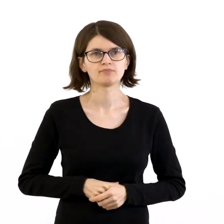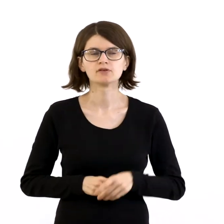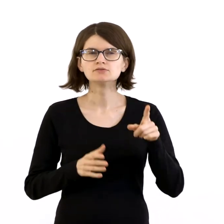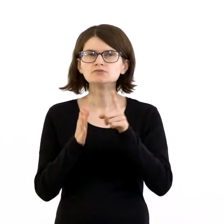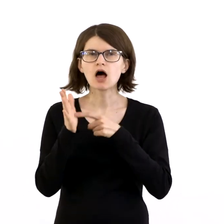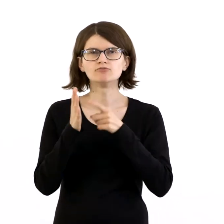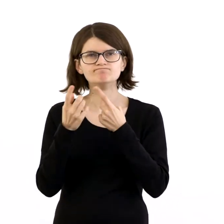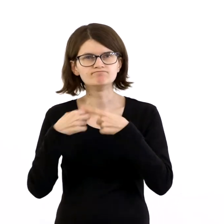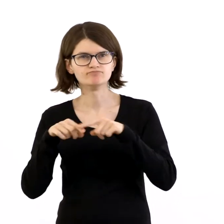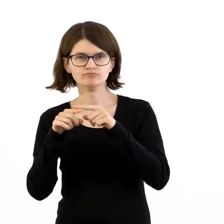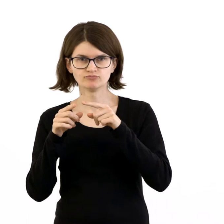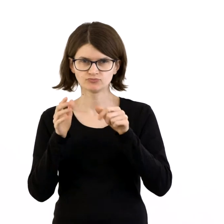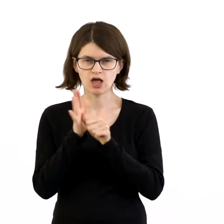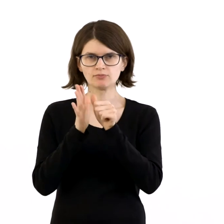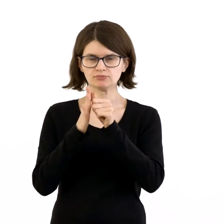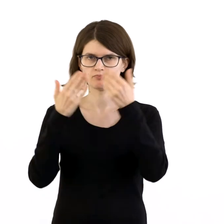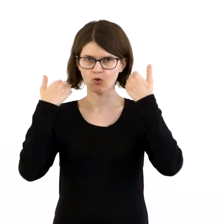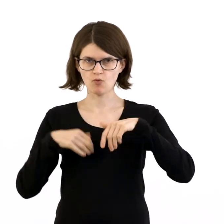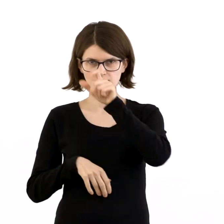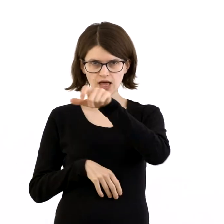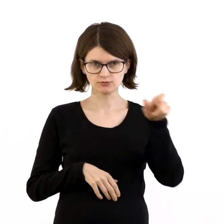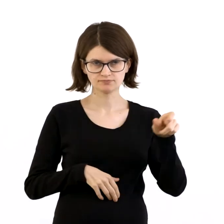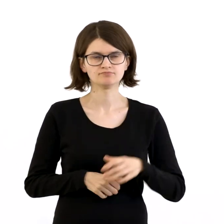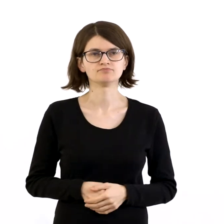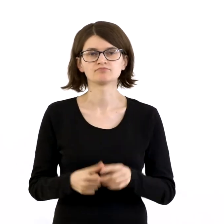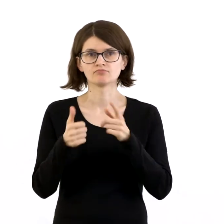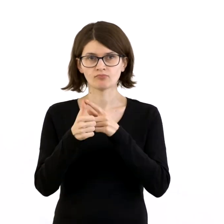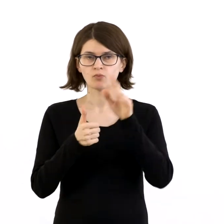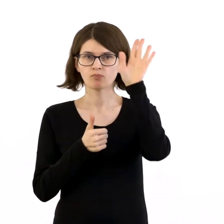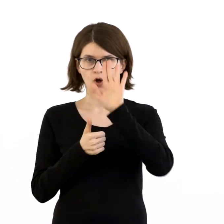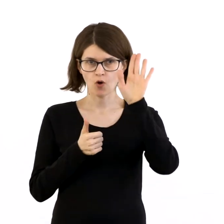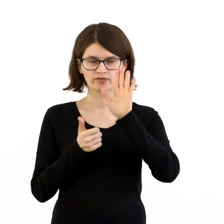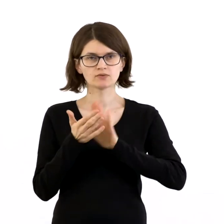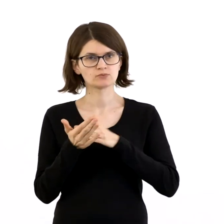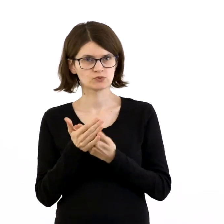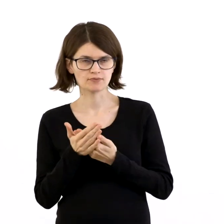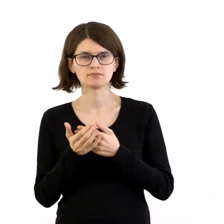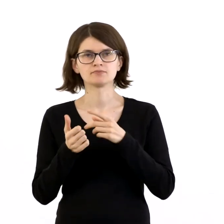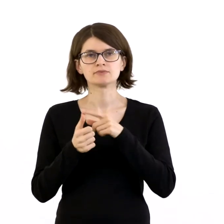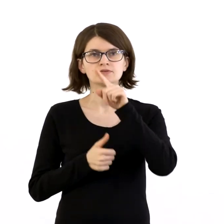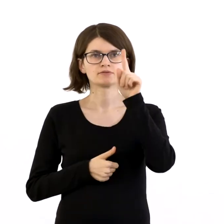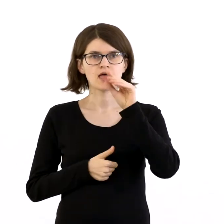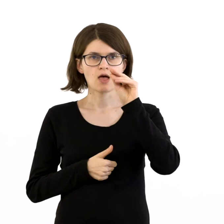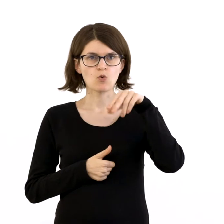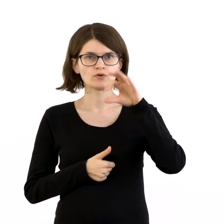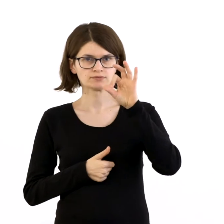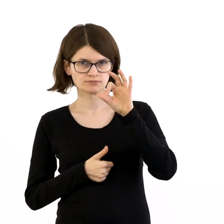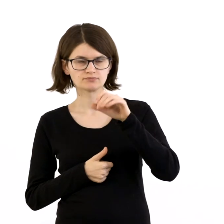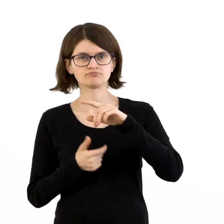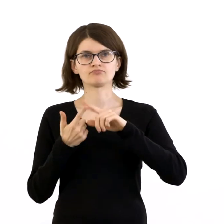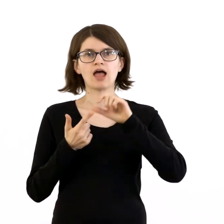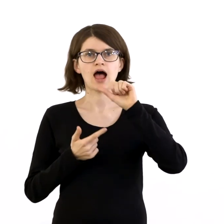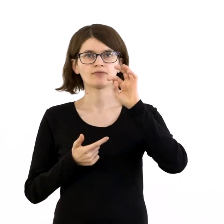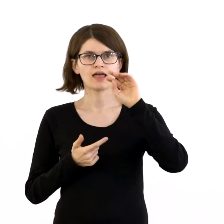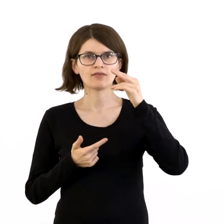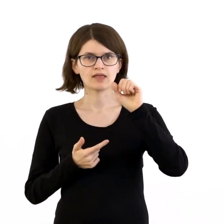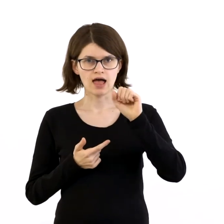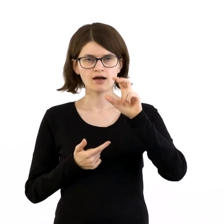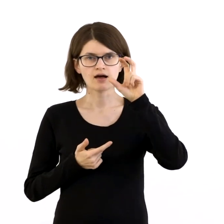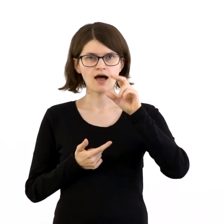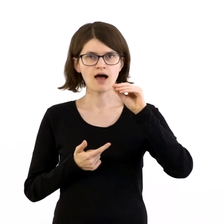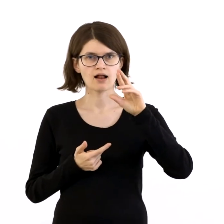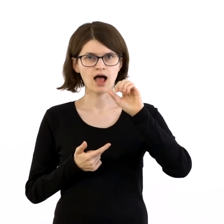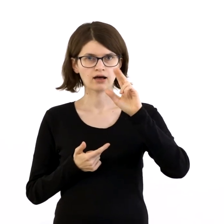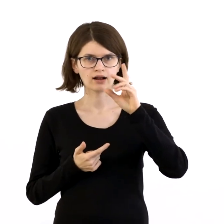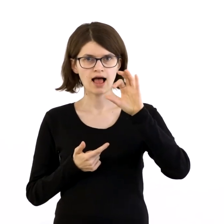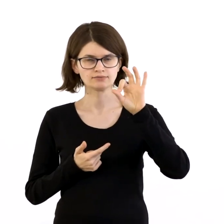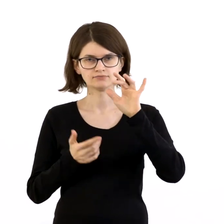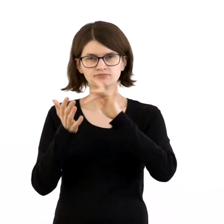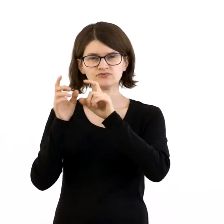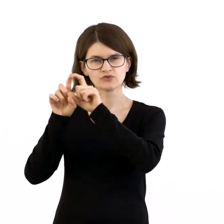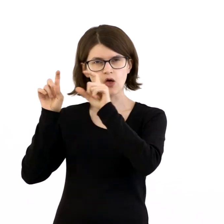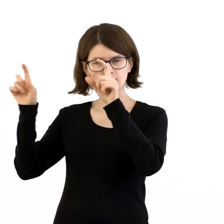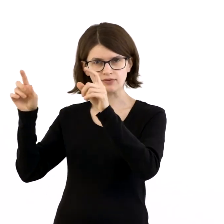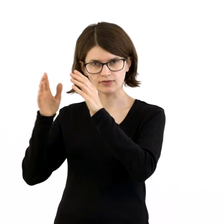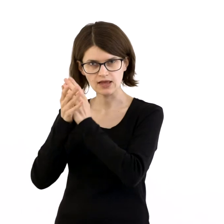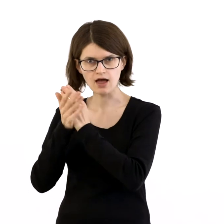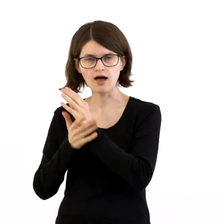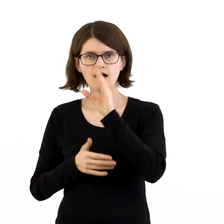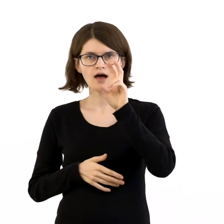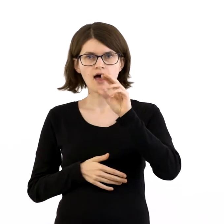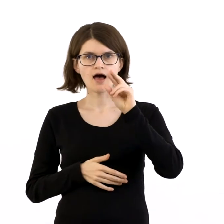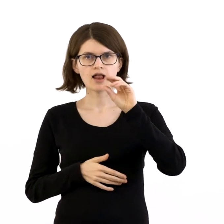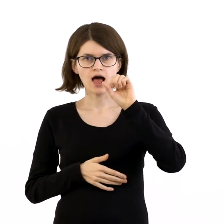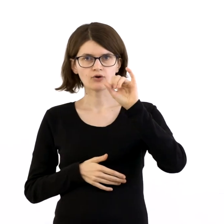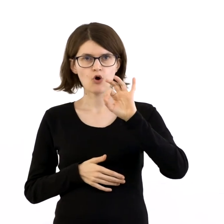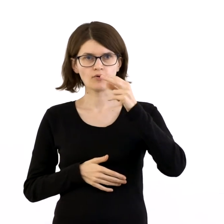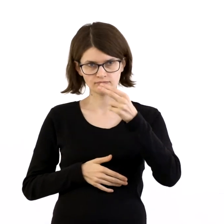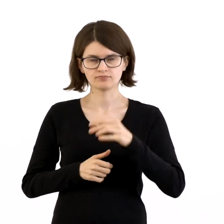Najczęściej przedstawiał postacie bogów (Zeus, Atena i Herakles w Herajonie),